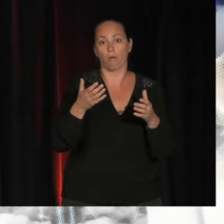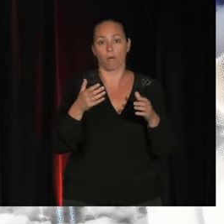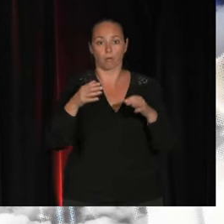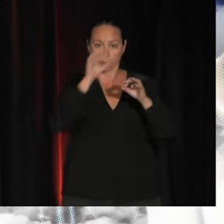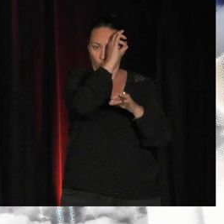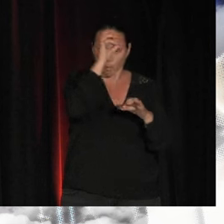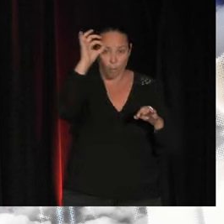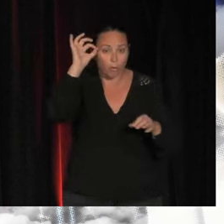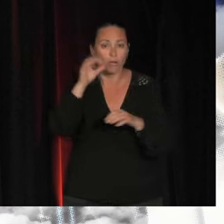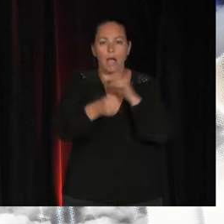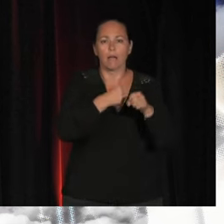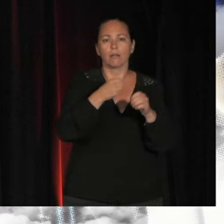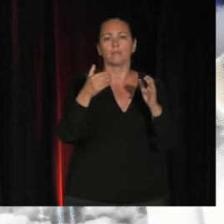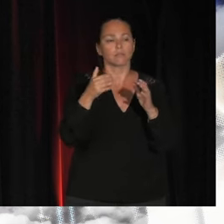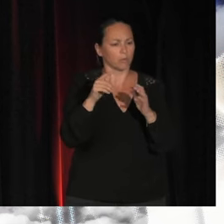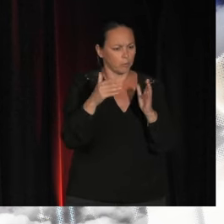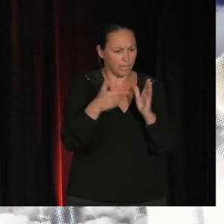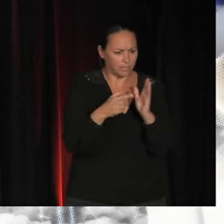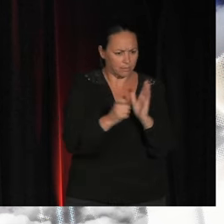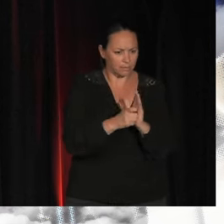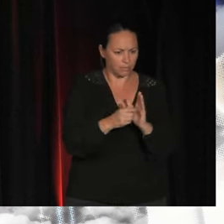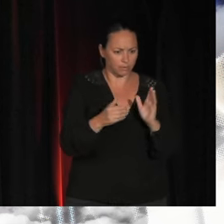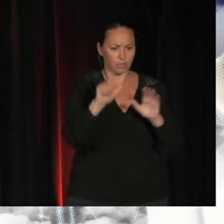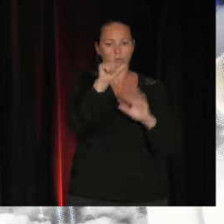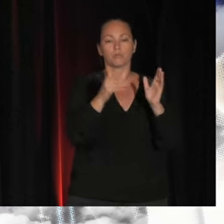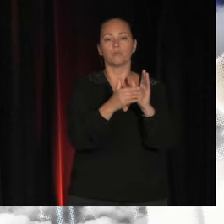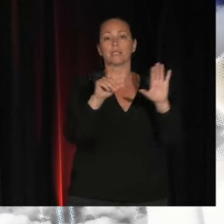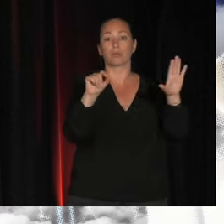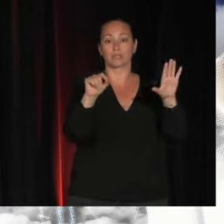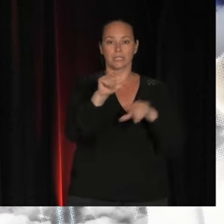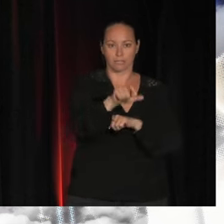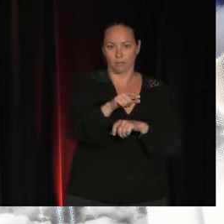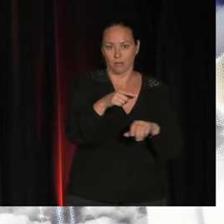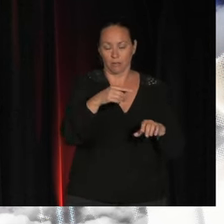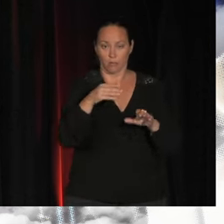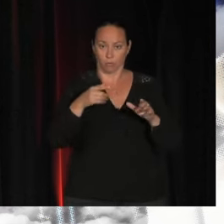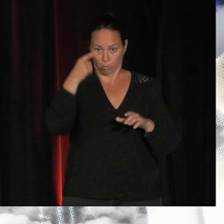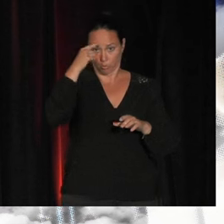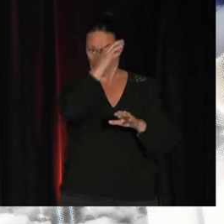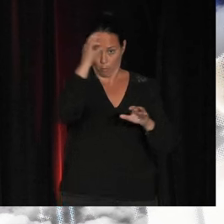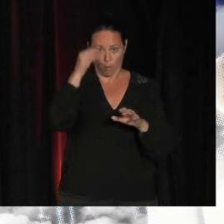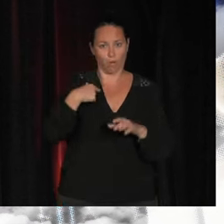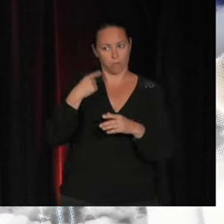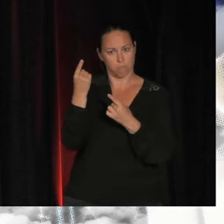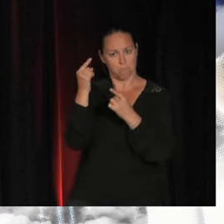les robots, comme souvent les robots, ils atteignent un état de conscience, il y a la singularité et ils décident de se rebeller face à l'oppression